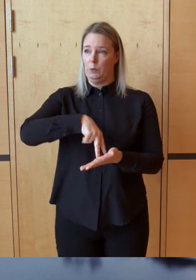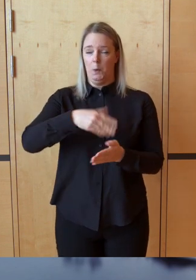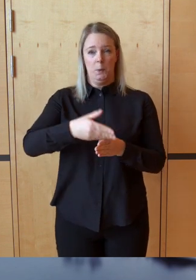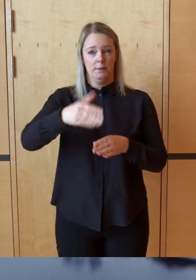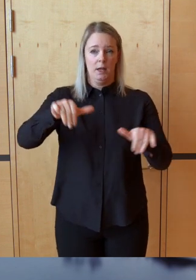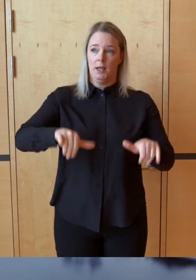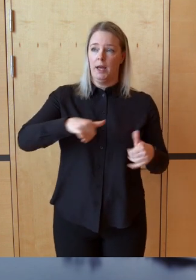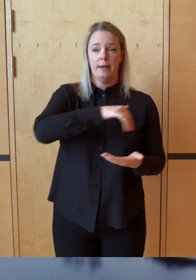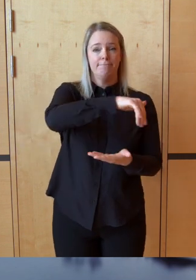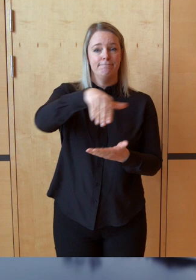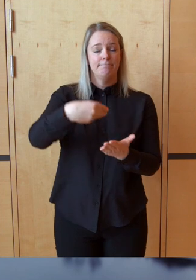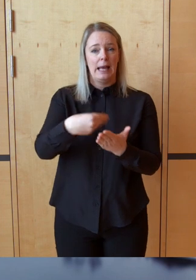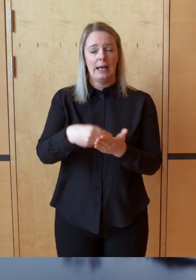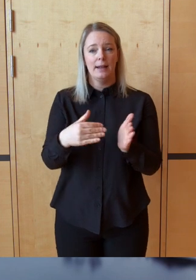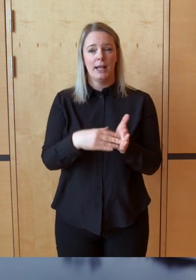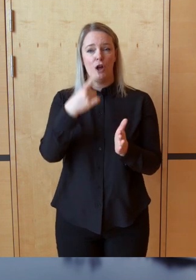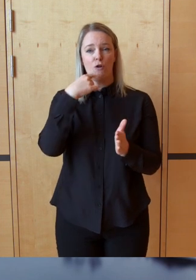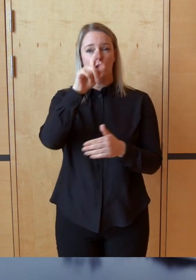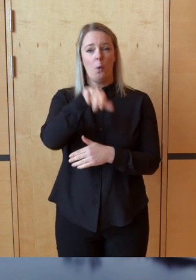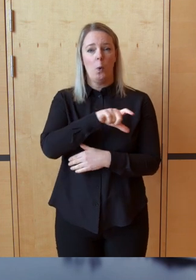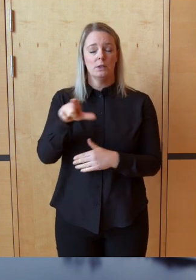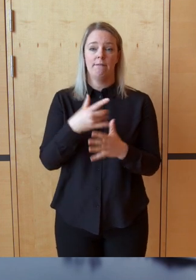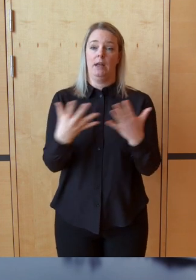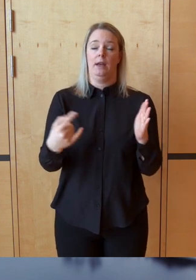Pengar till Röda Korset vid flertalet tillfällen och Rädda Barnen